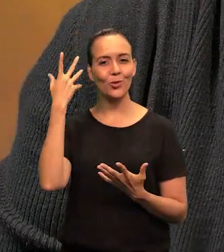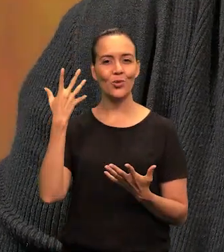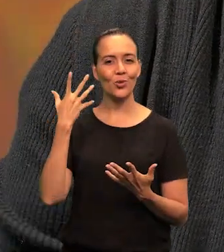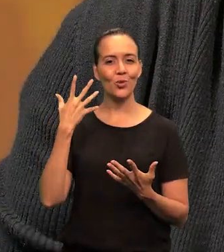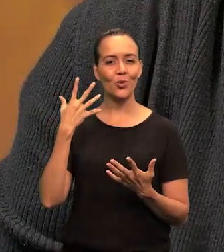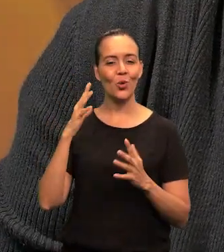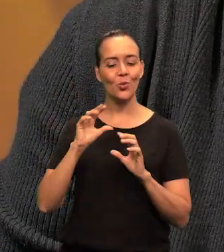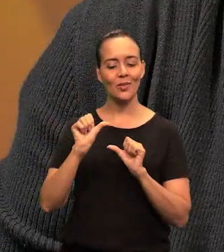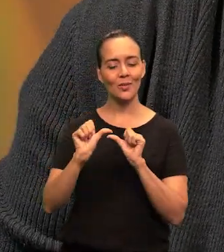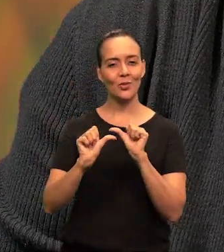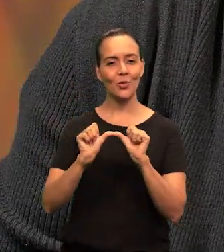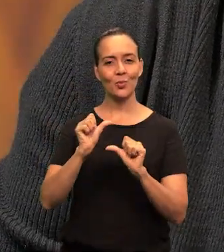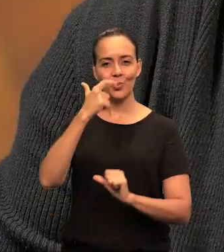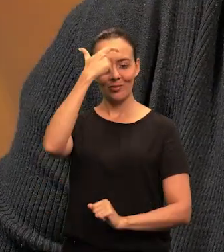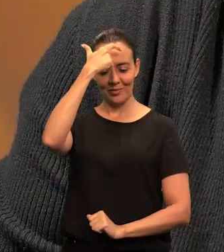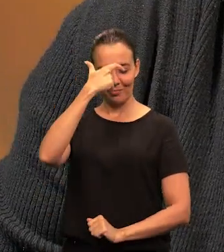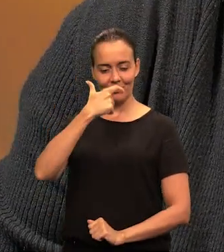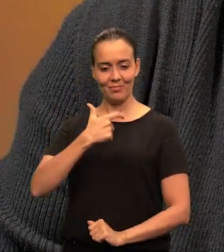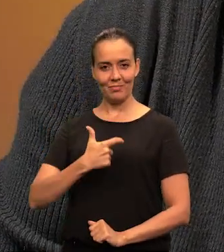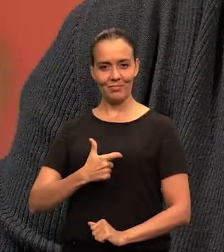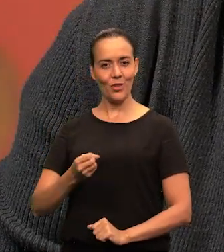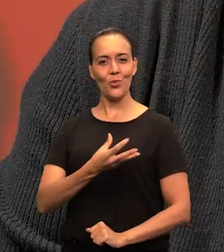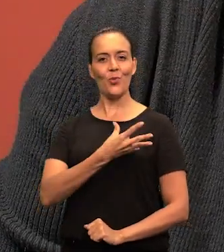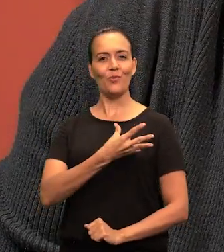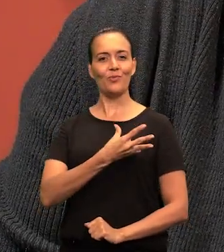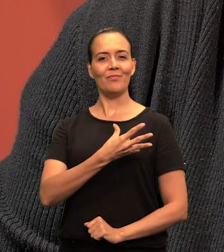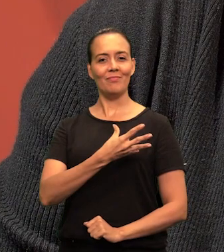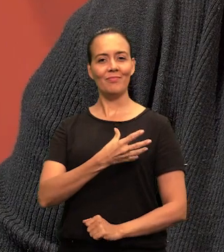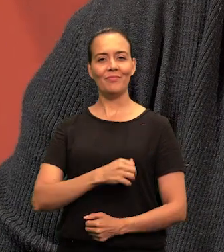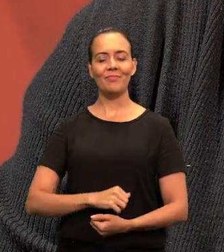Isso é a emergência de um novo pensamento e de um novo cidadão, eu penso.